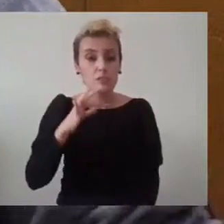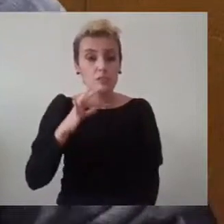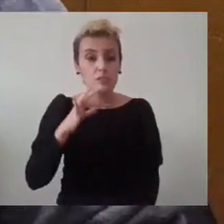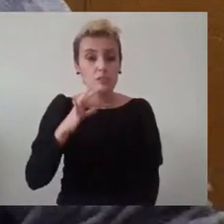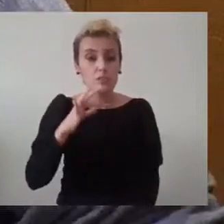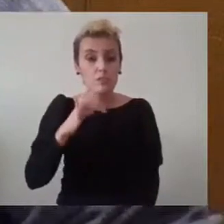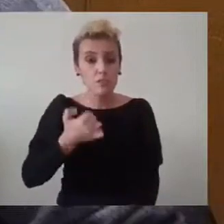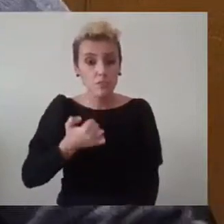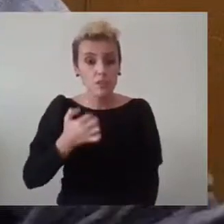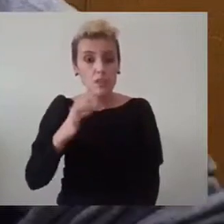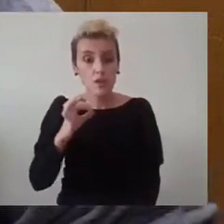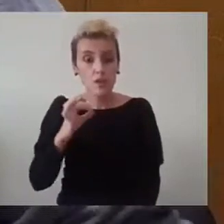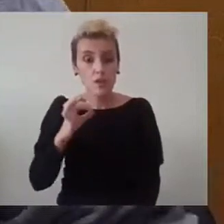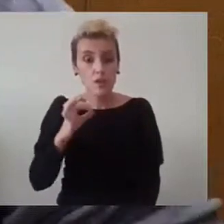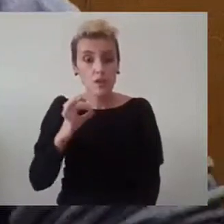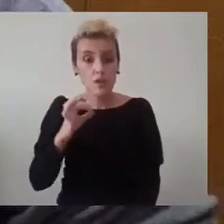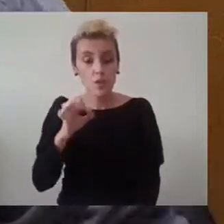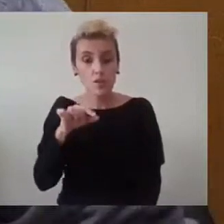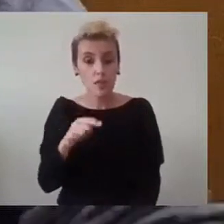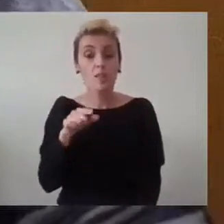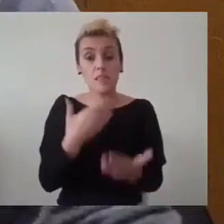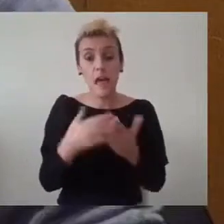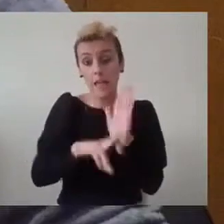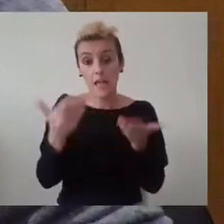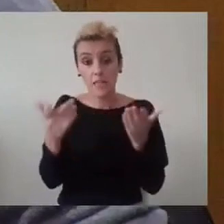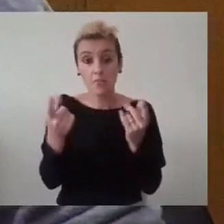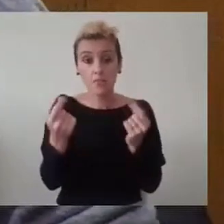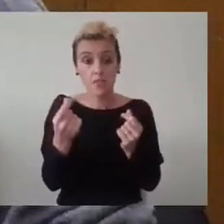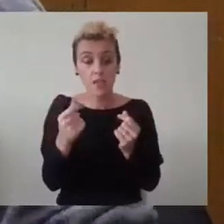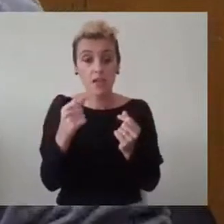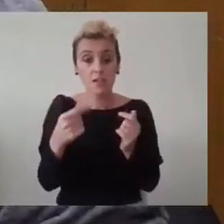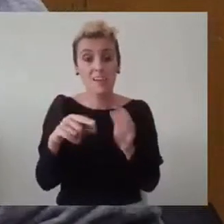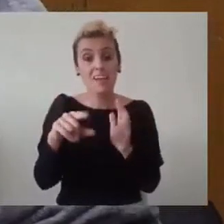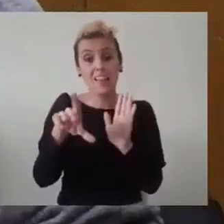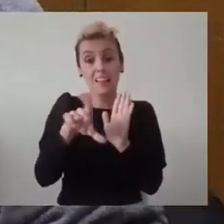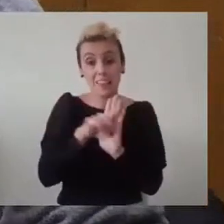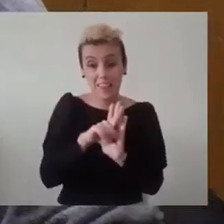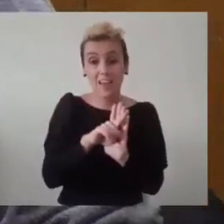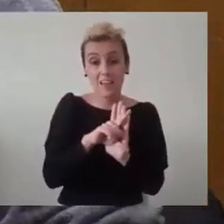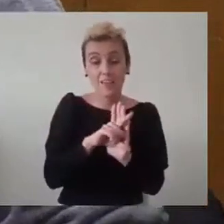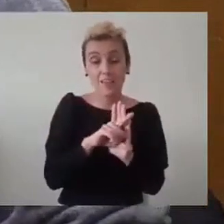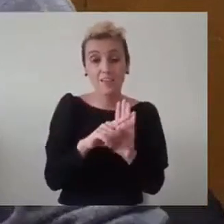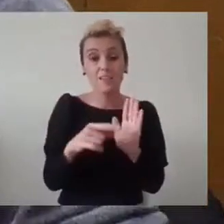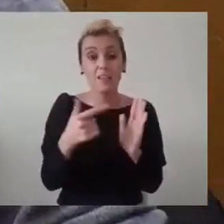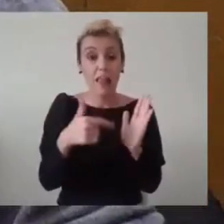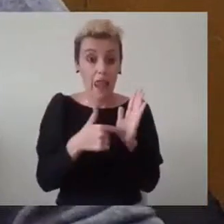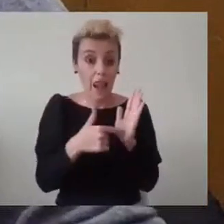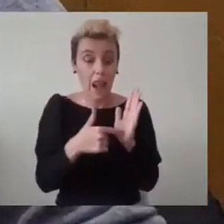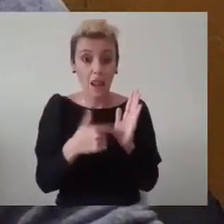da regra do equilíbrio financeiro prevista no artigo 40 da lei 50/2012, de 31